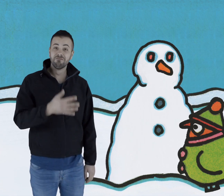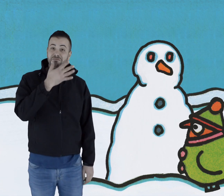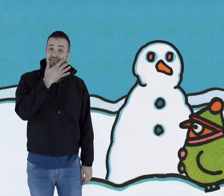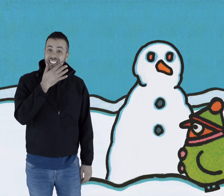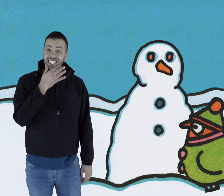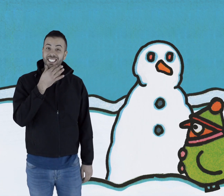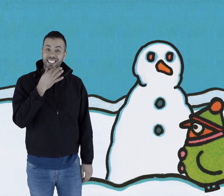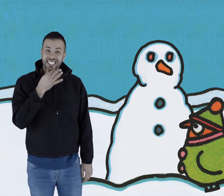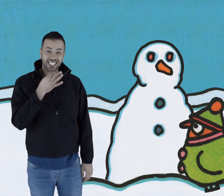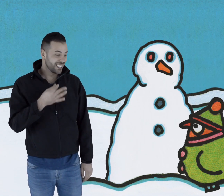che bello